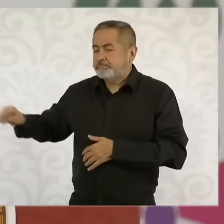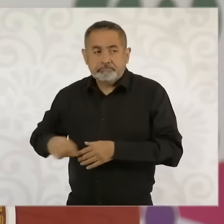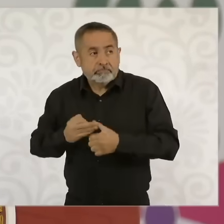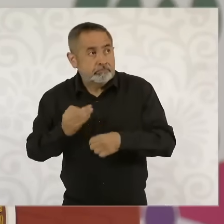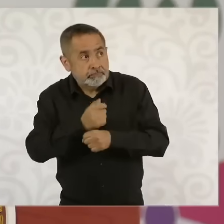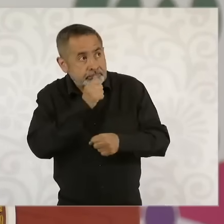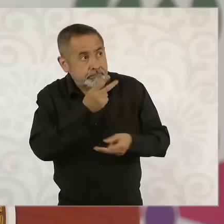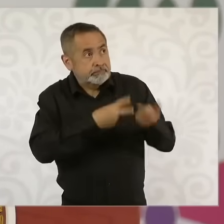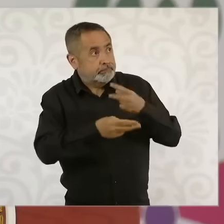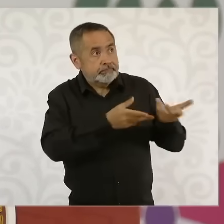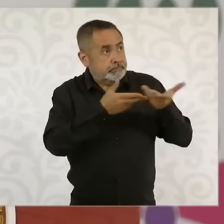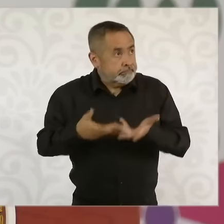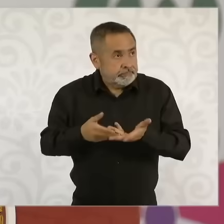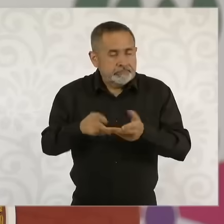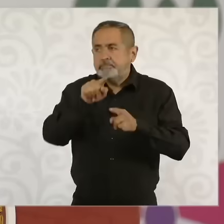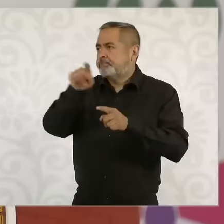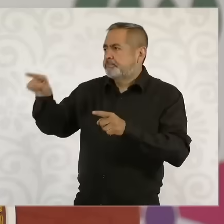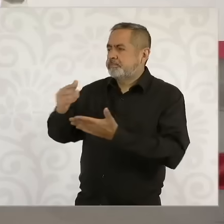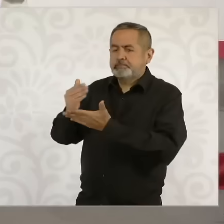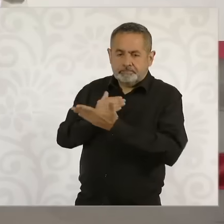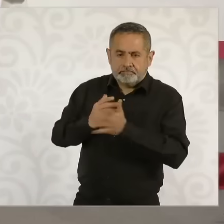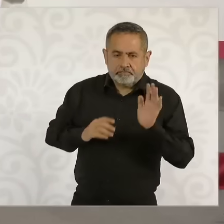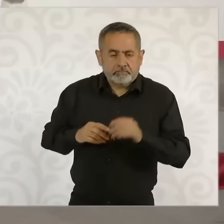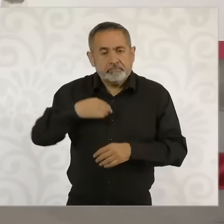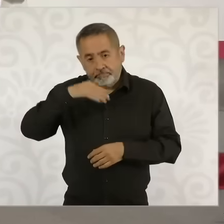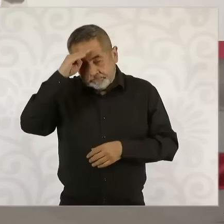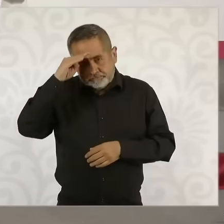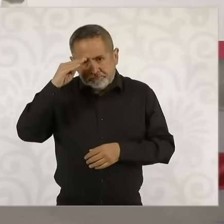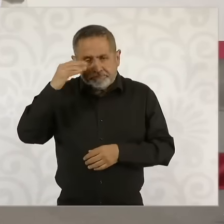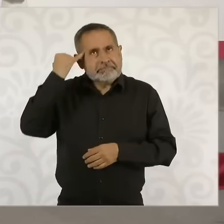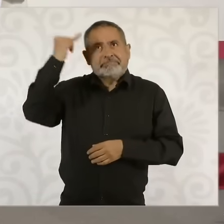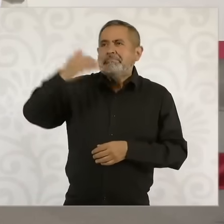Obviamente dentro, como lo dice bien el general, de un plan de negocios, no es una ocurrencia. Y